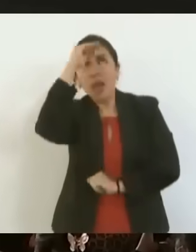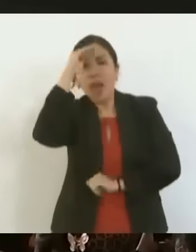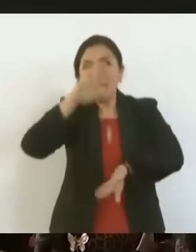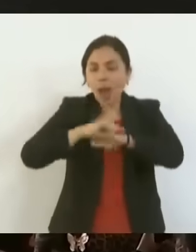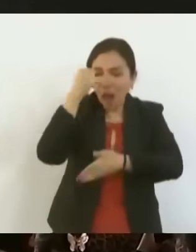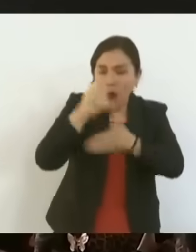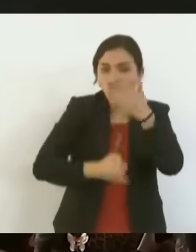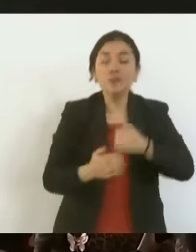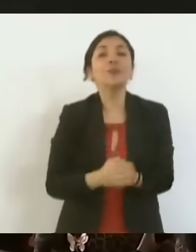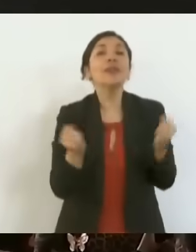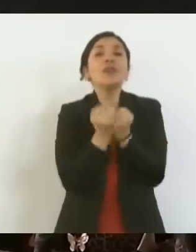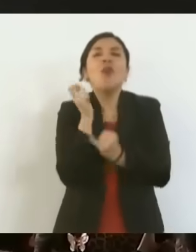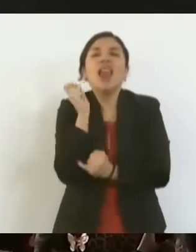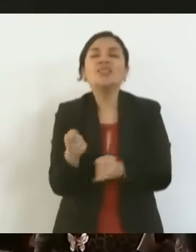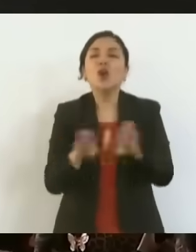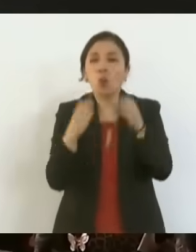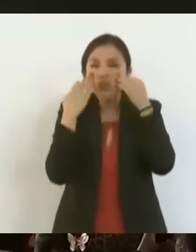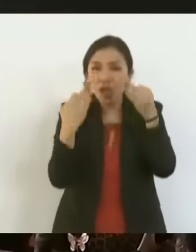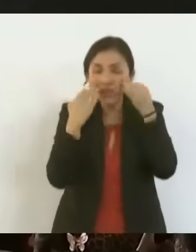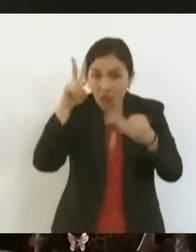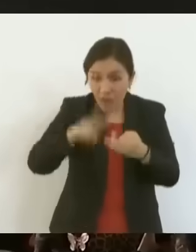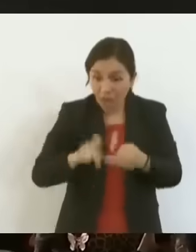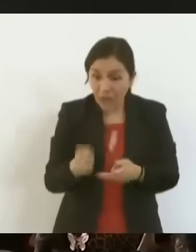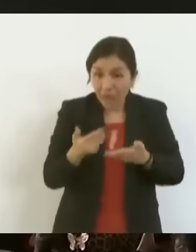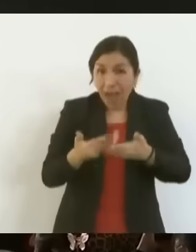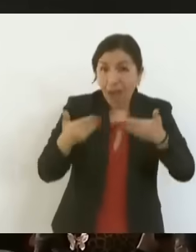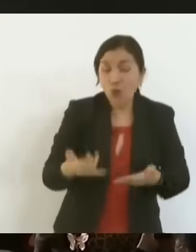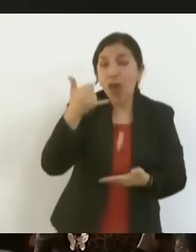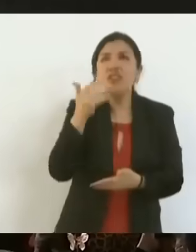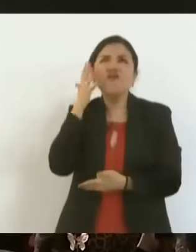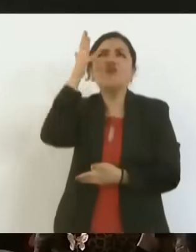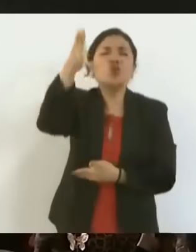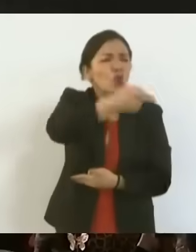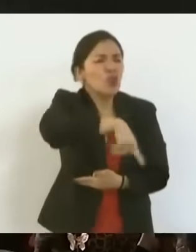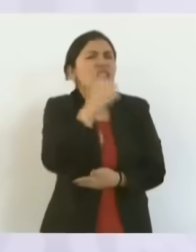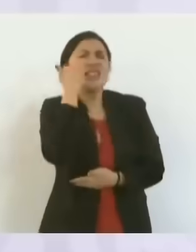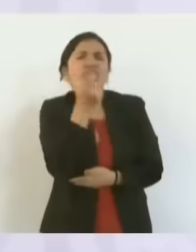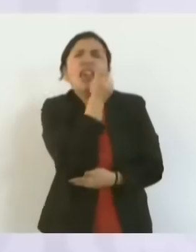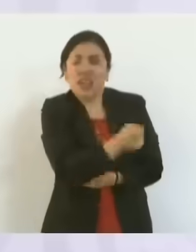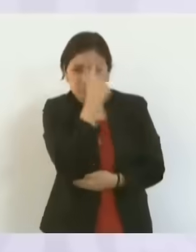como testimonios sensibles del presente y futuro que deseamos a través de los jóvenes para que la